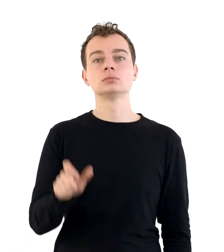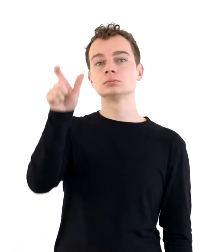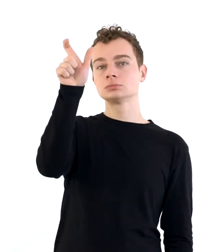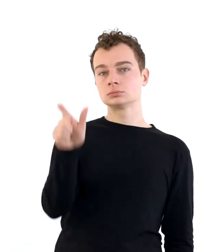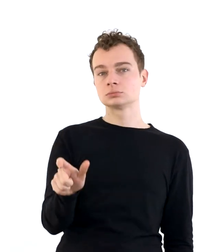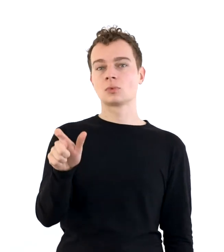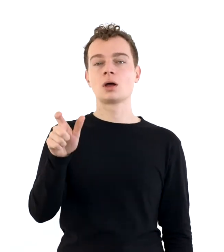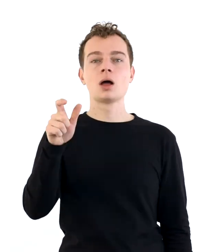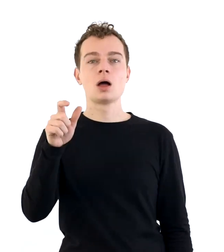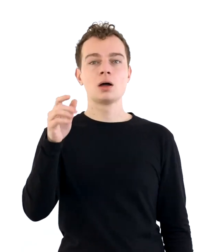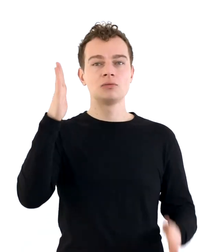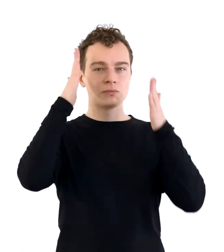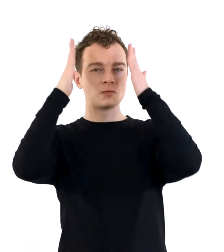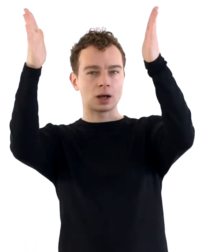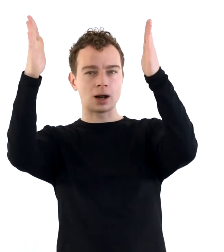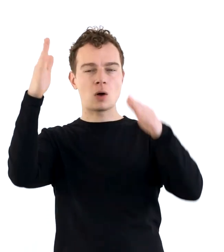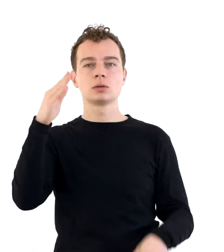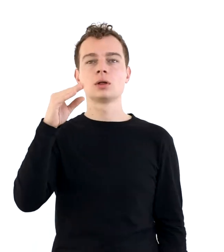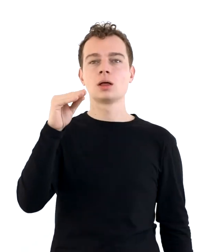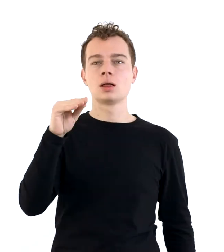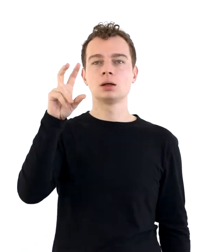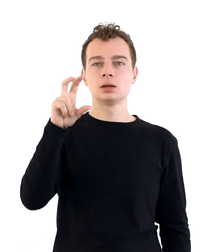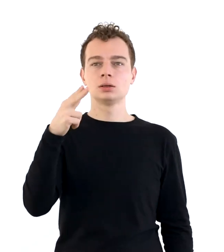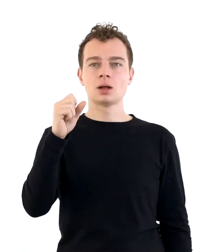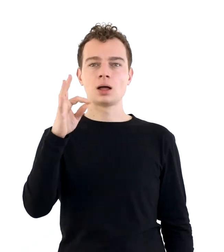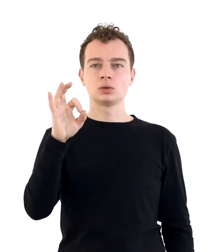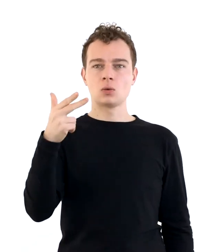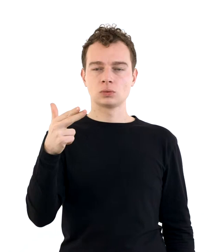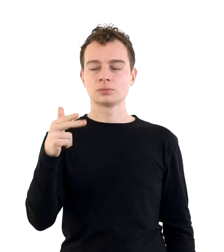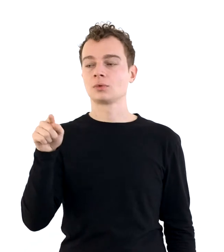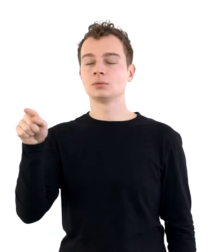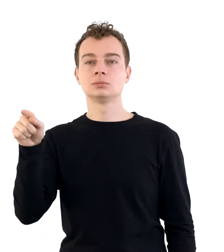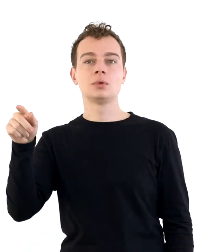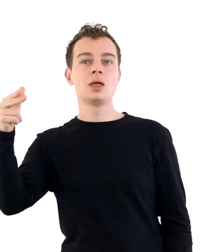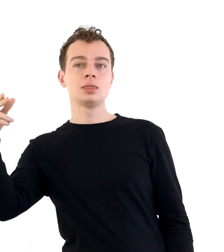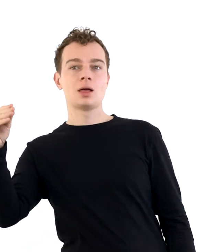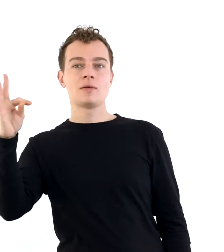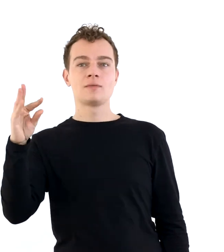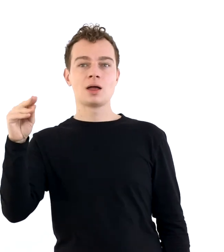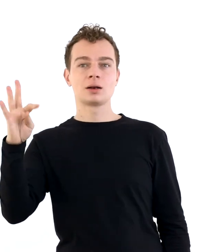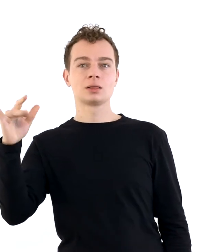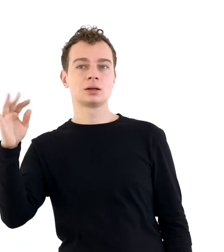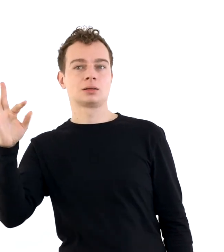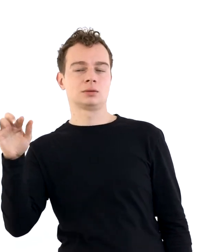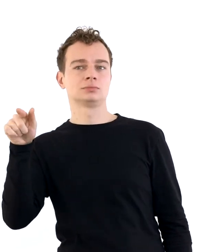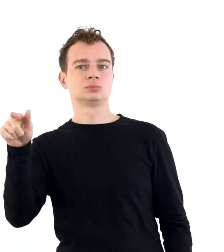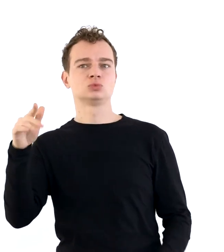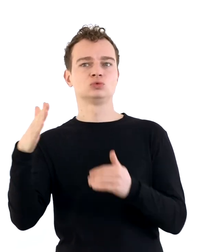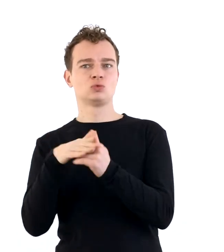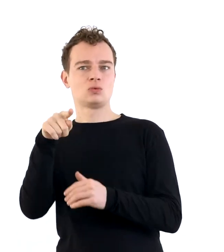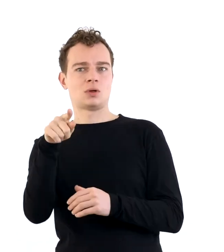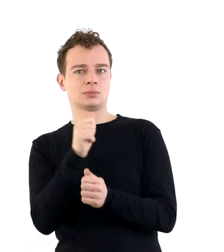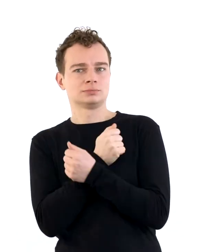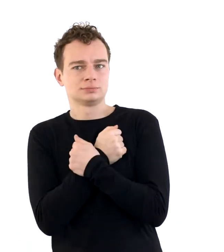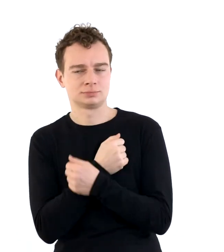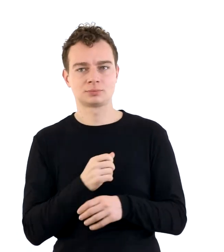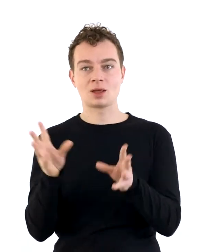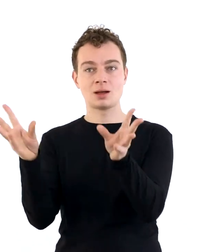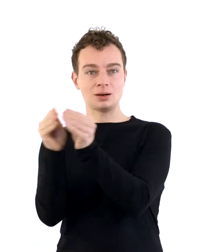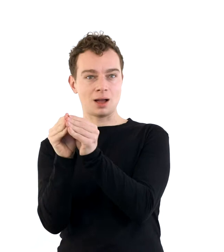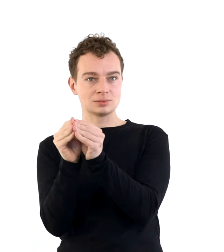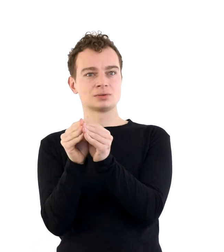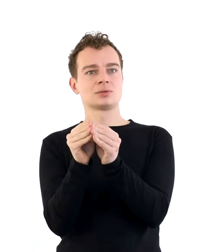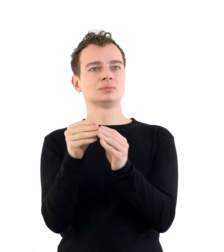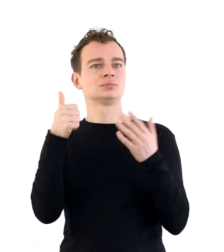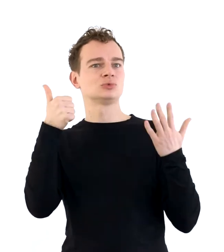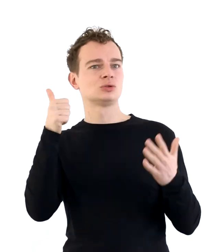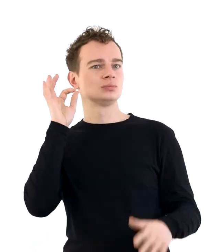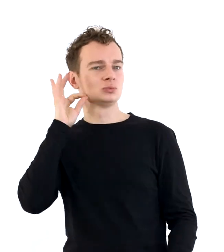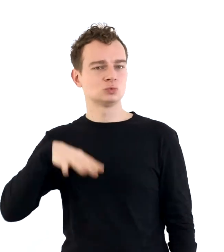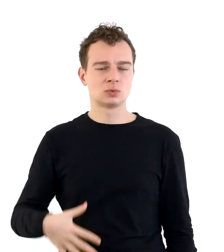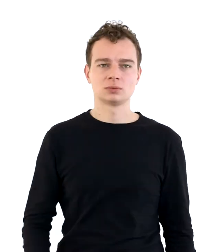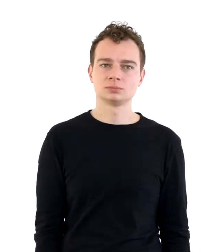Była ukochaną żoną faraona Echnatona, z którym miała 6 córek.